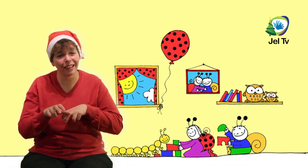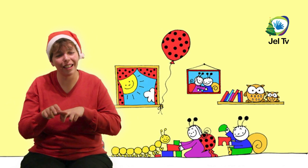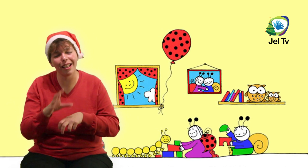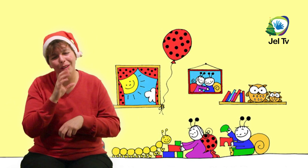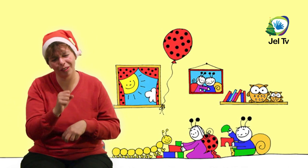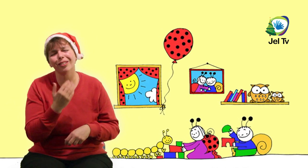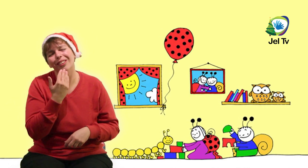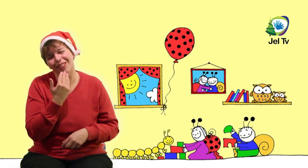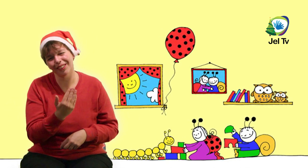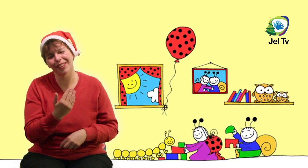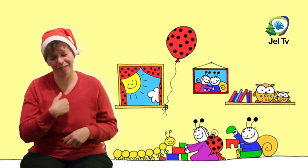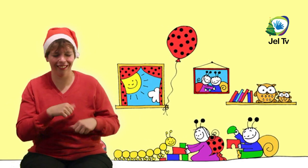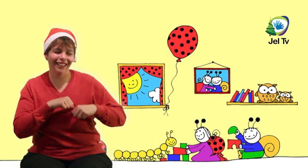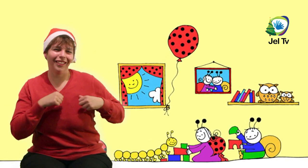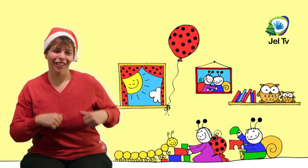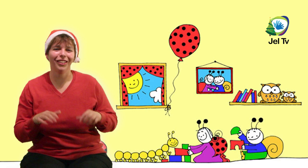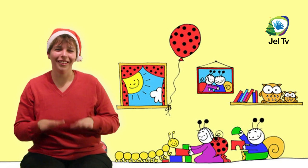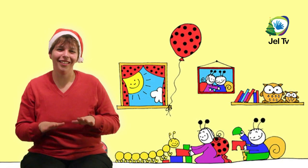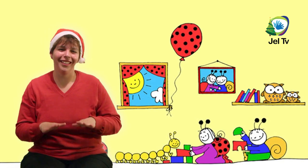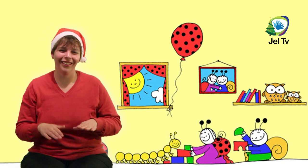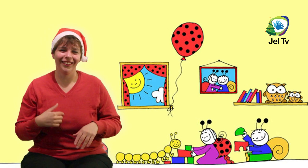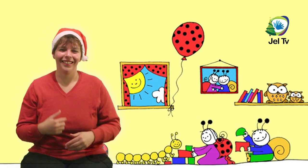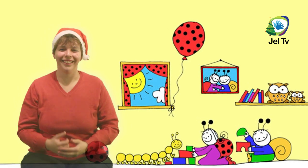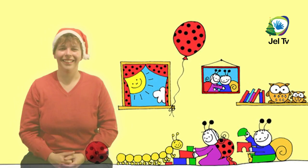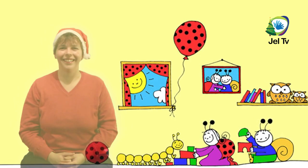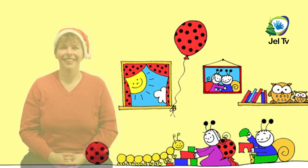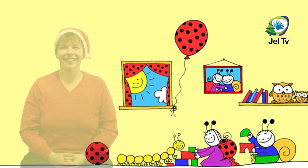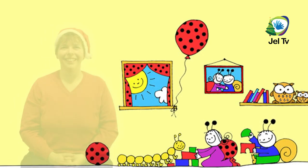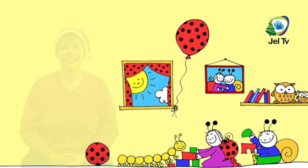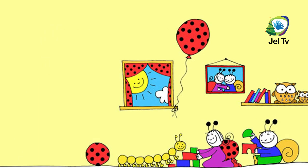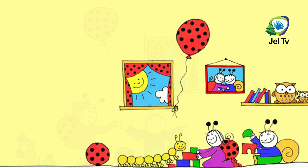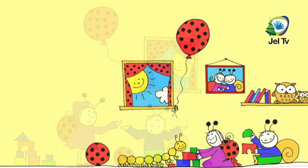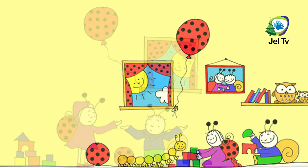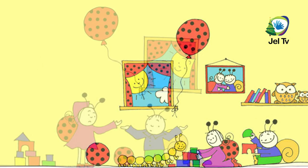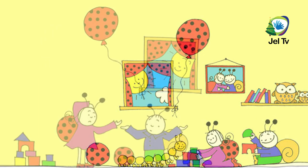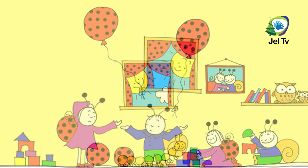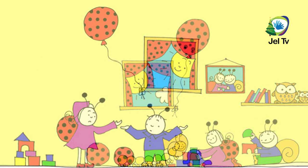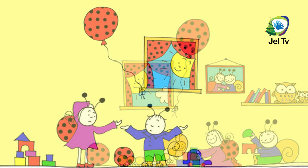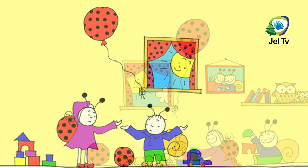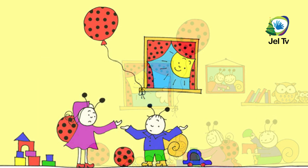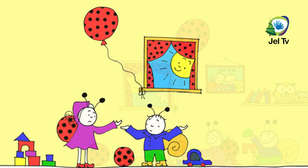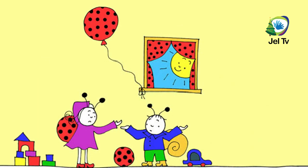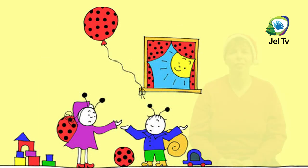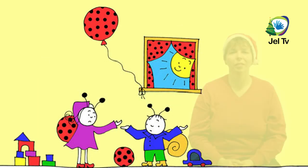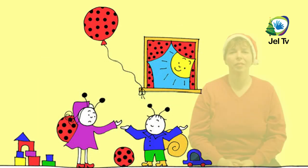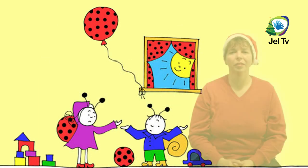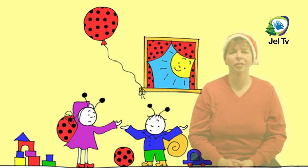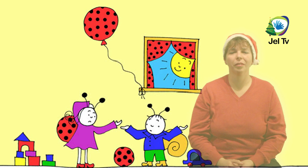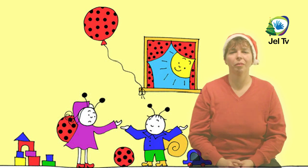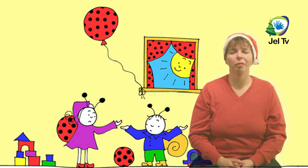Köszönöm, szívesen maradok!